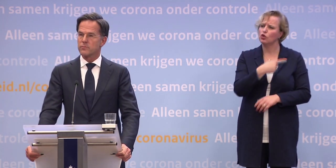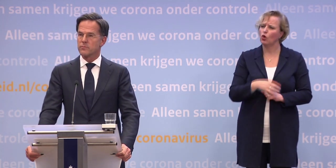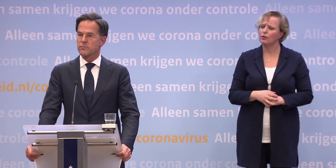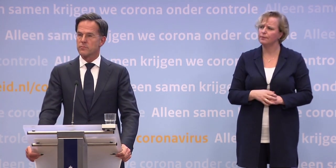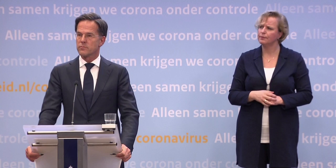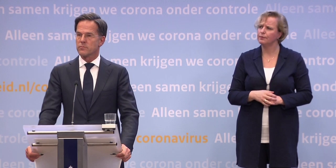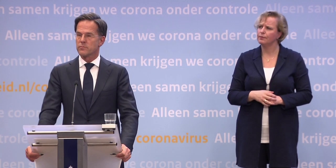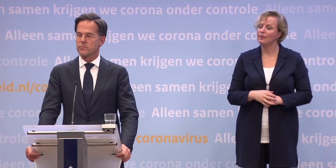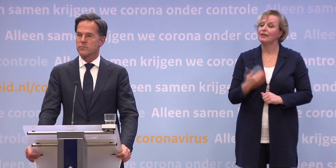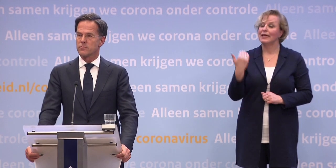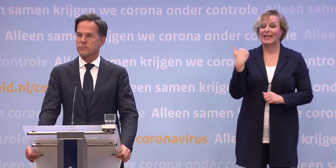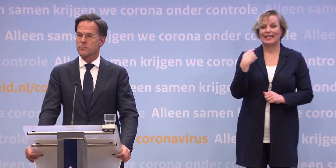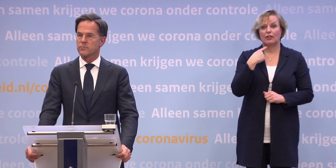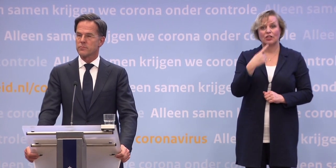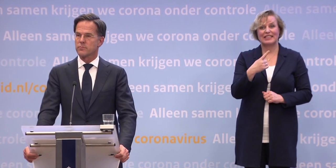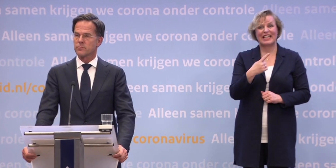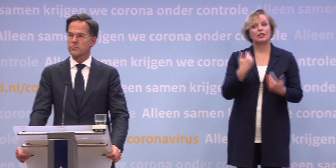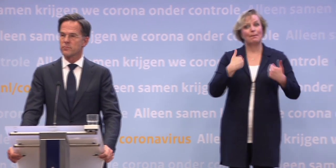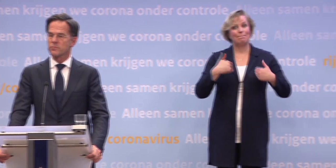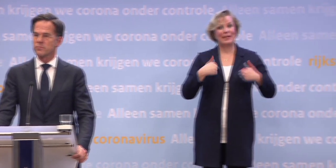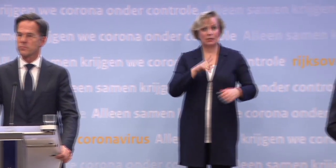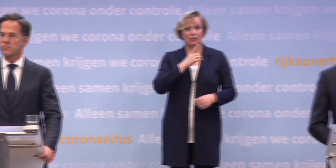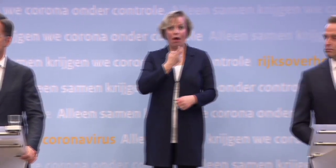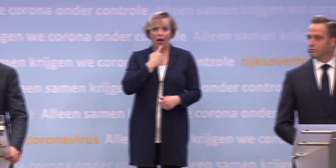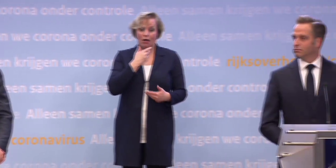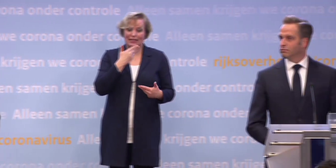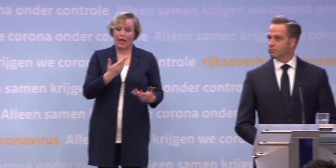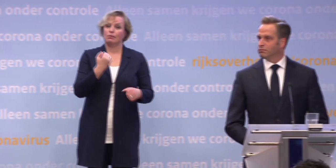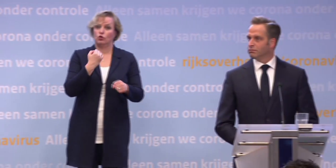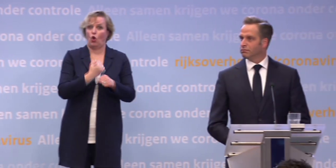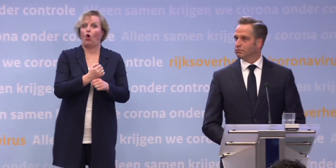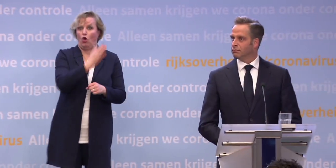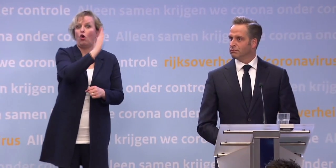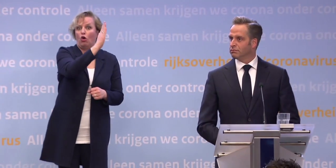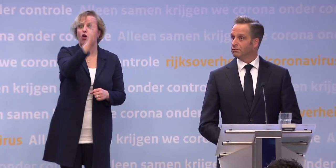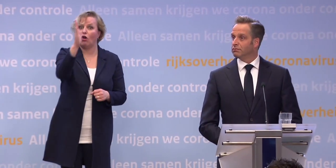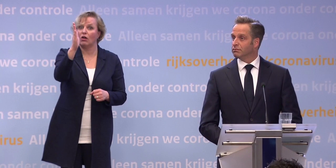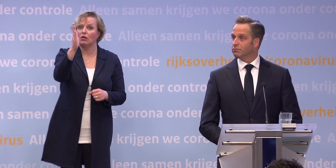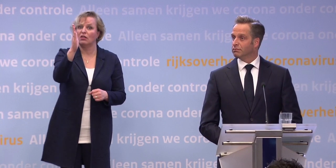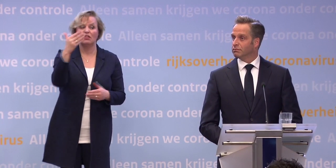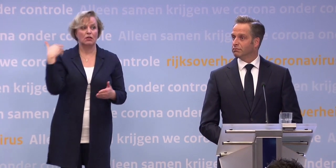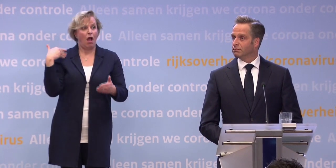...dat mensen toch met klachten ook de deur uit blijven gaan. U heeft het in de afgelopen maanden een paar keer gehad...